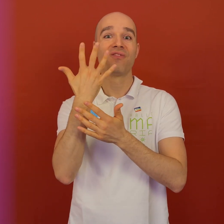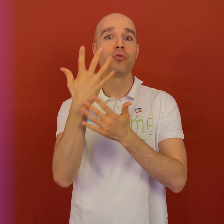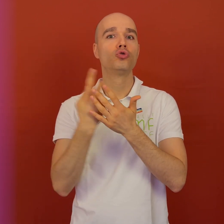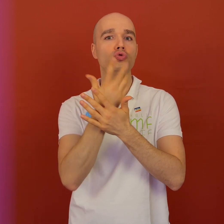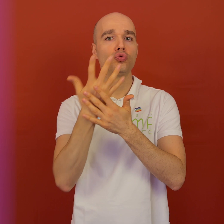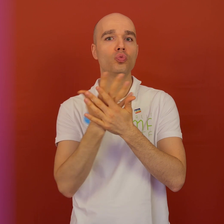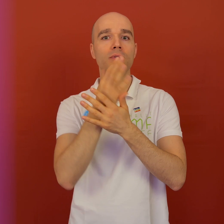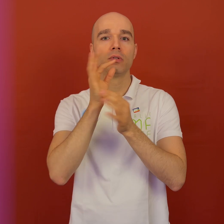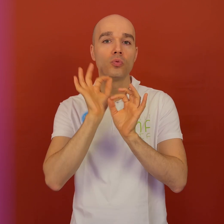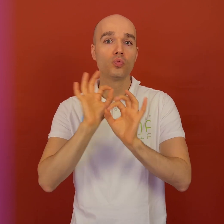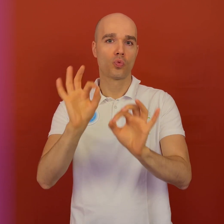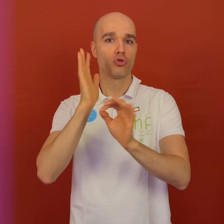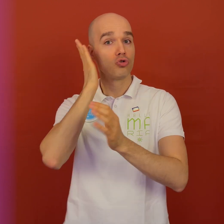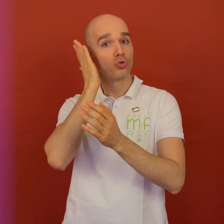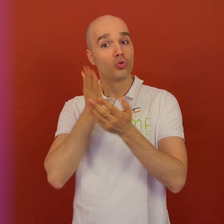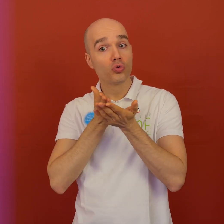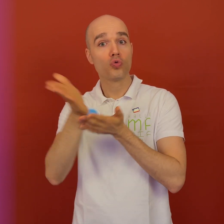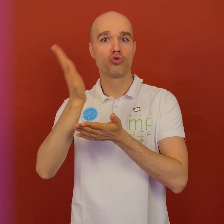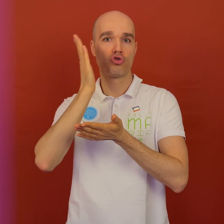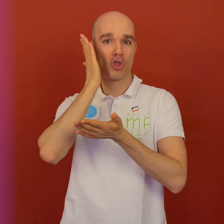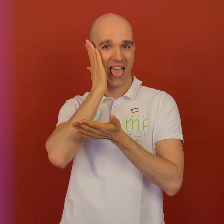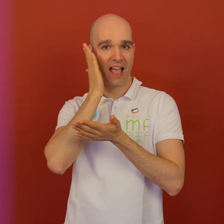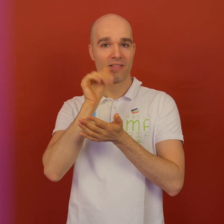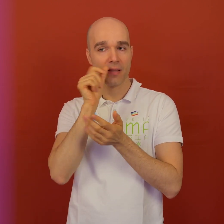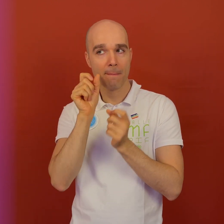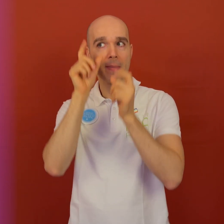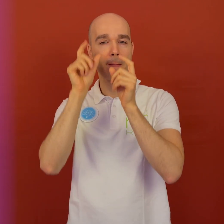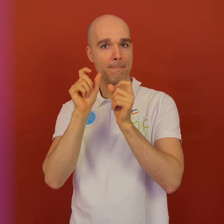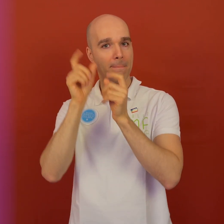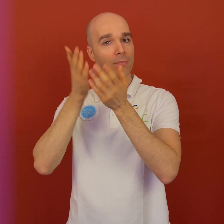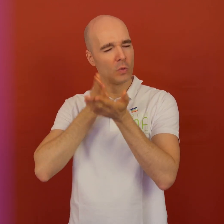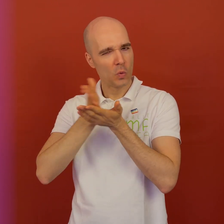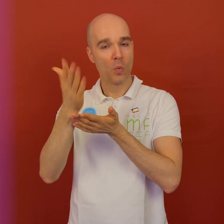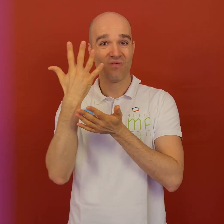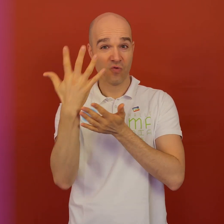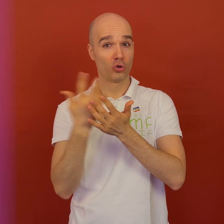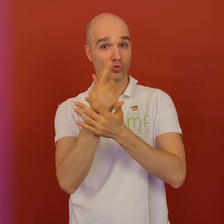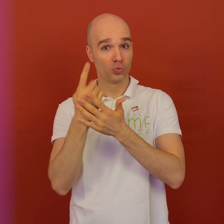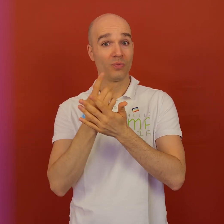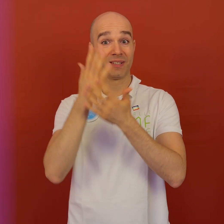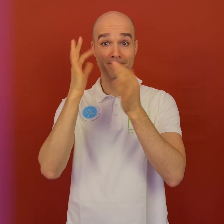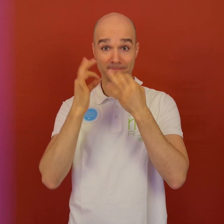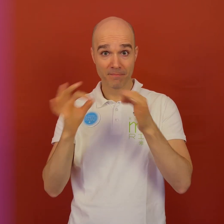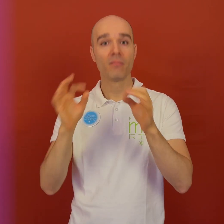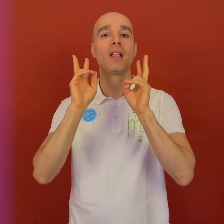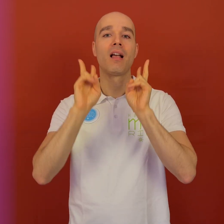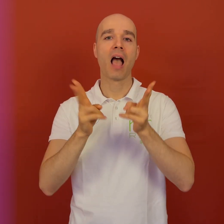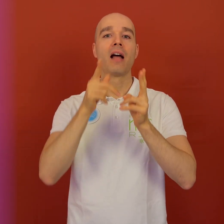wieder fünf Stunden gut durchschlafen kannst,